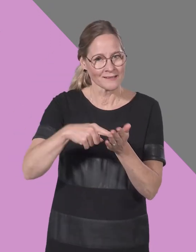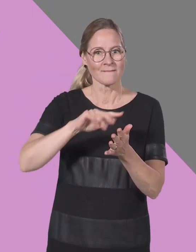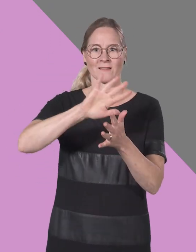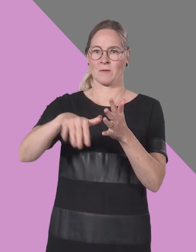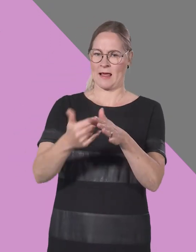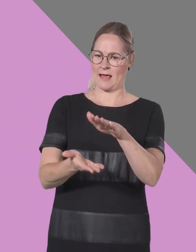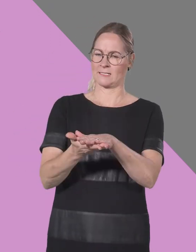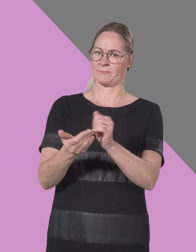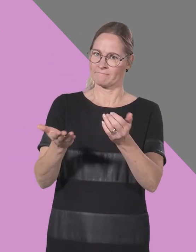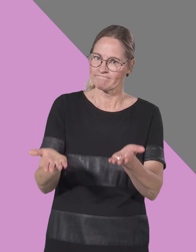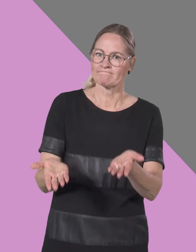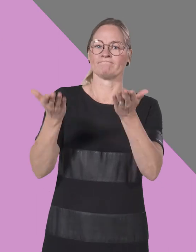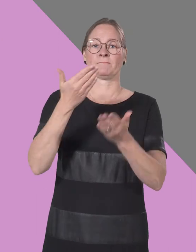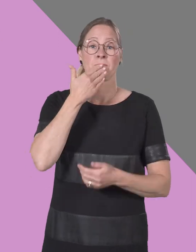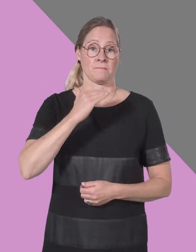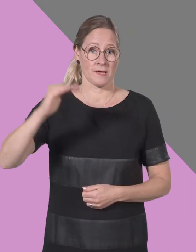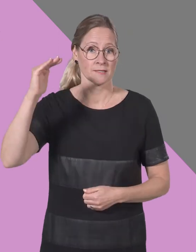viittomakielen aseman parantamiseksi.